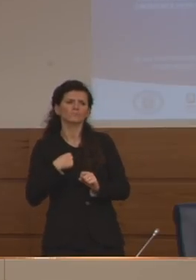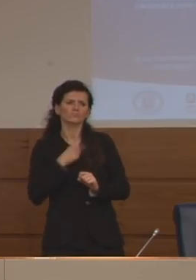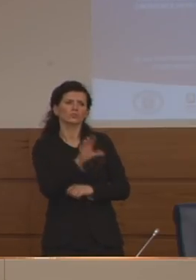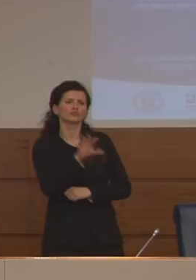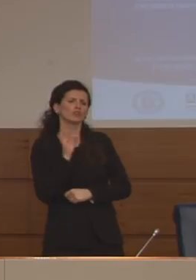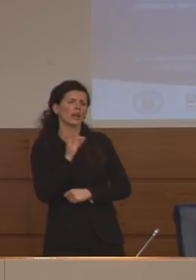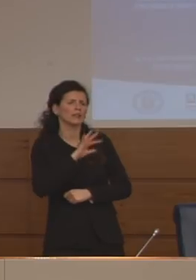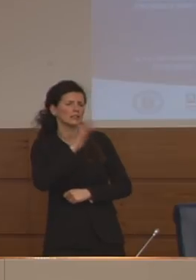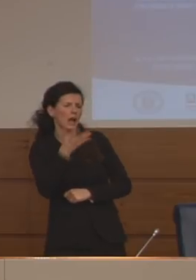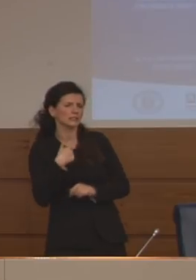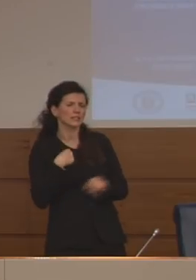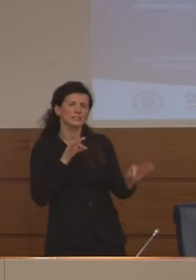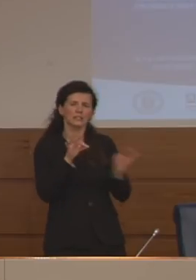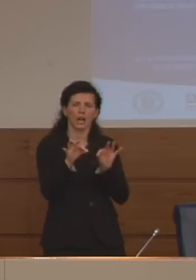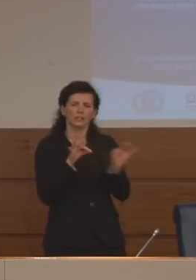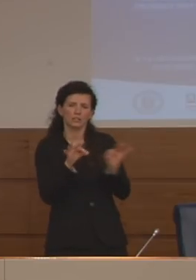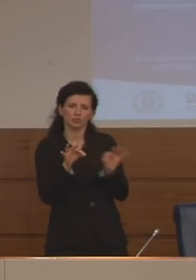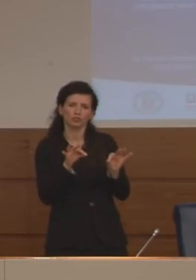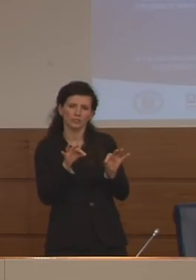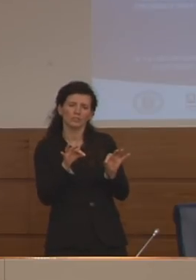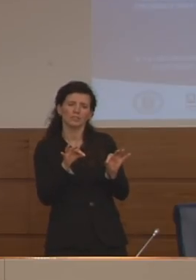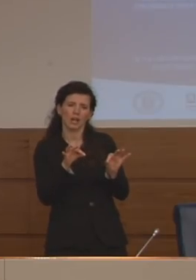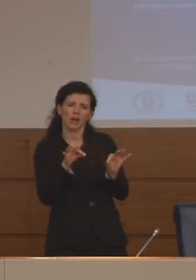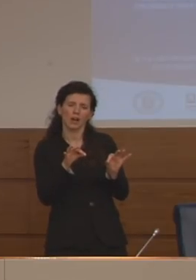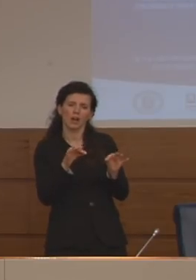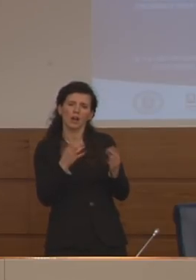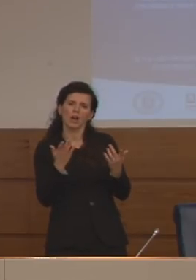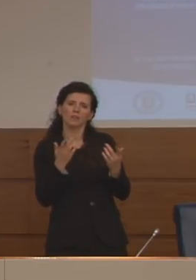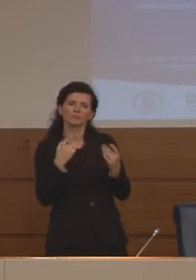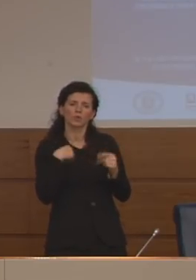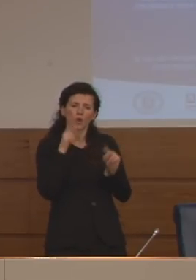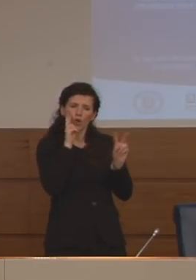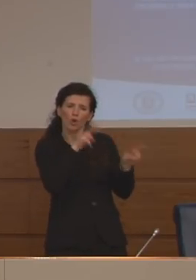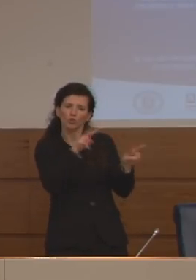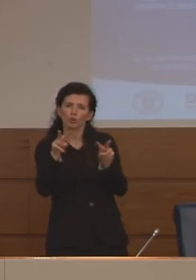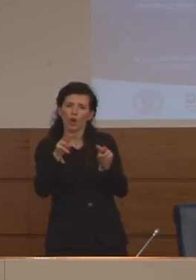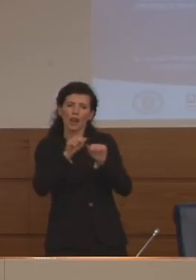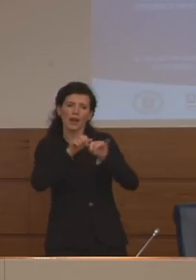modellare al meglio la politica per il controllo della diffusione dell'infezione.